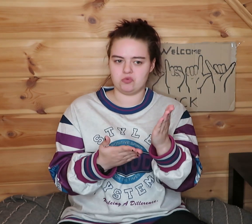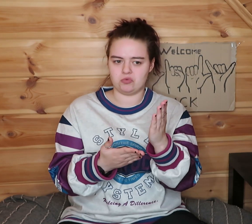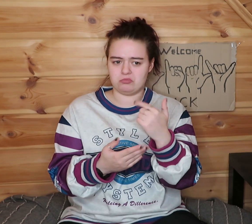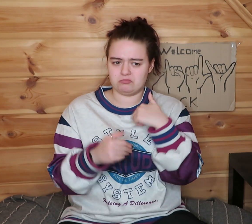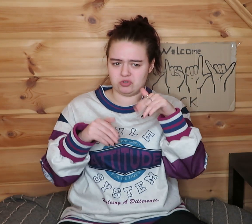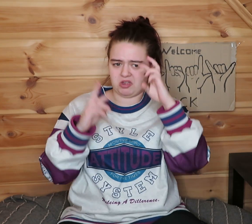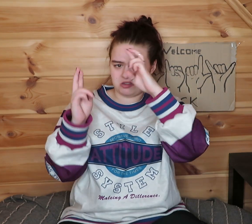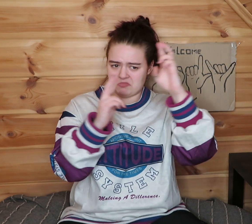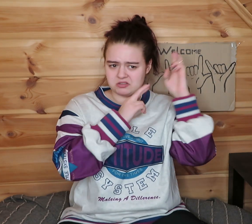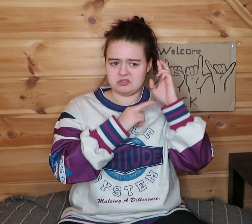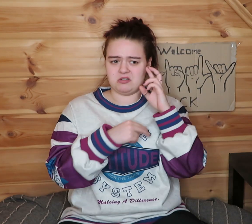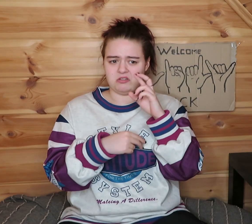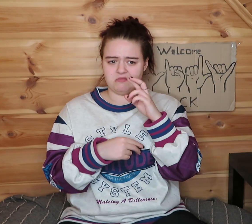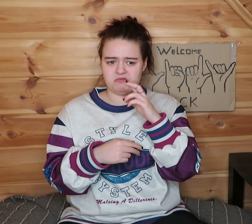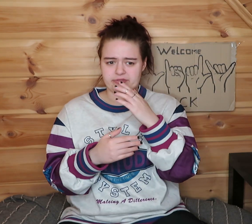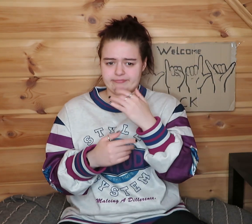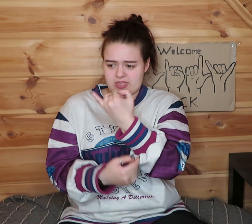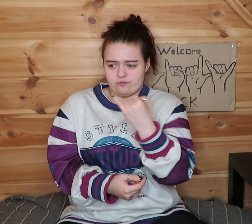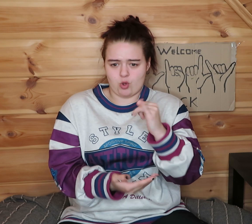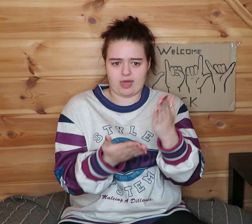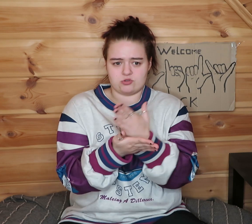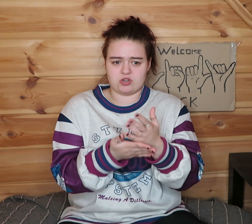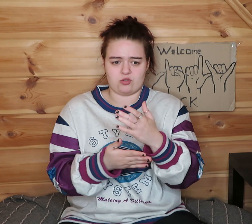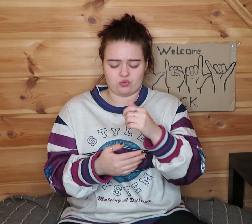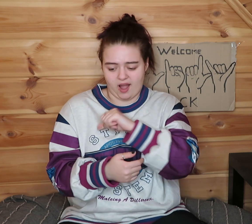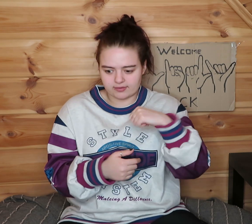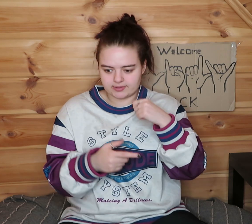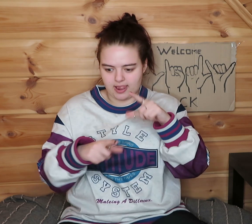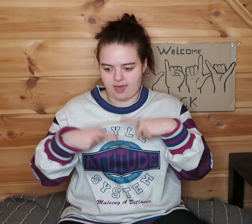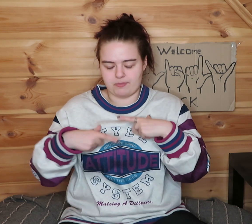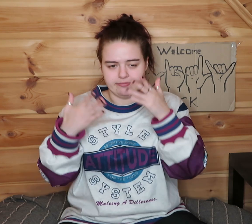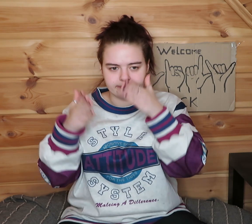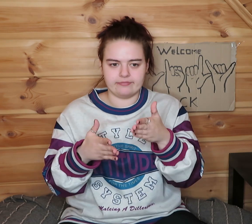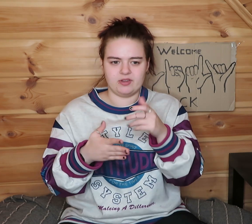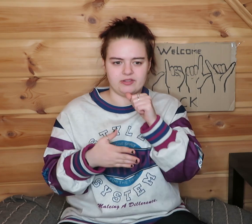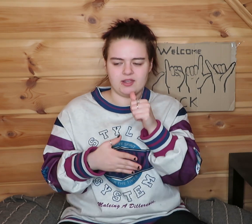Das muss ich respektieren. Es ist eine individuelle Entscheidung. Man legt den Fokus auf das eigene Leben.